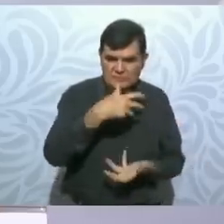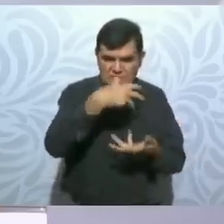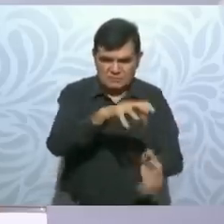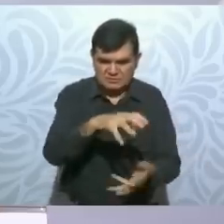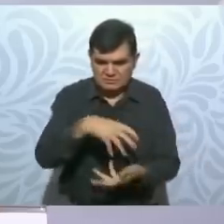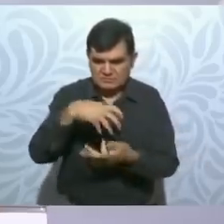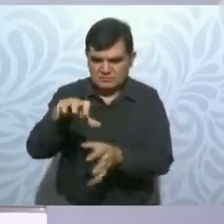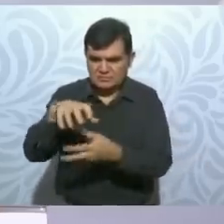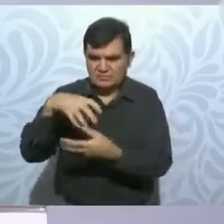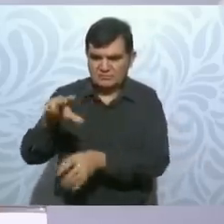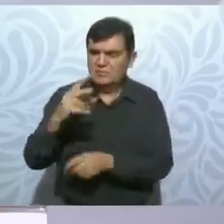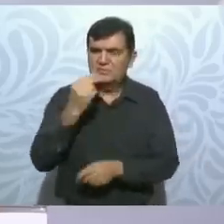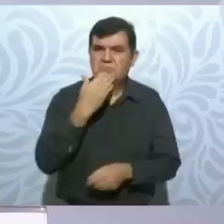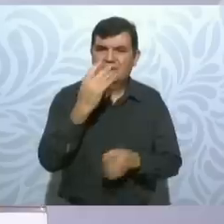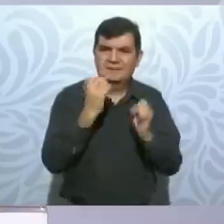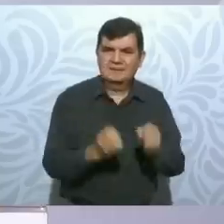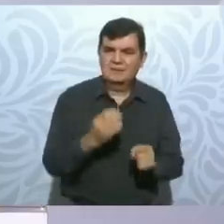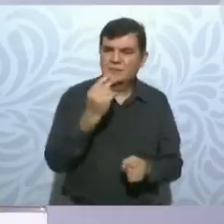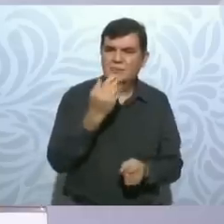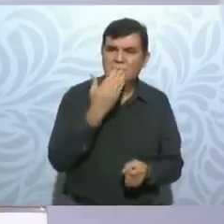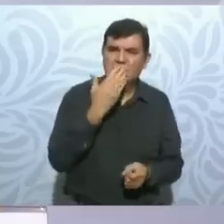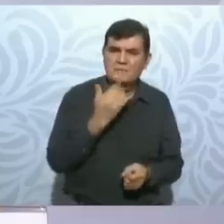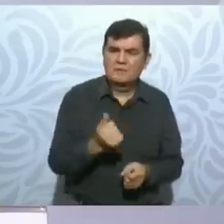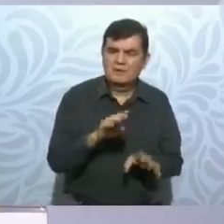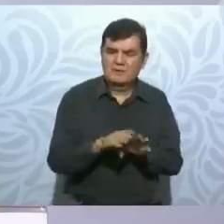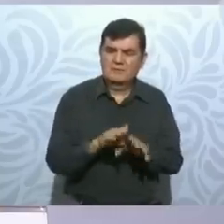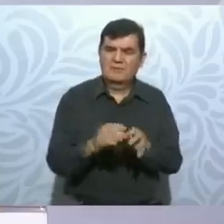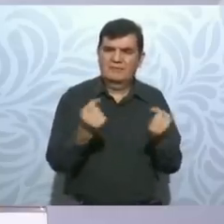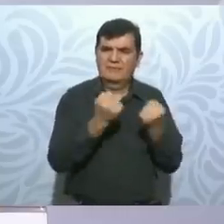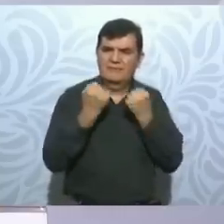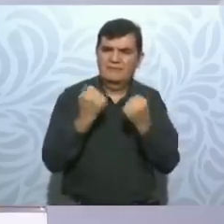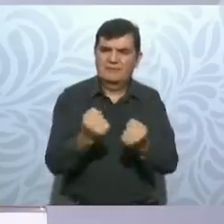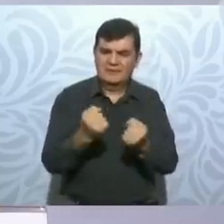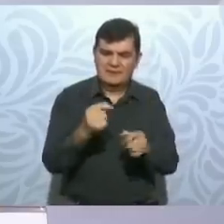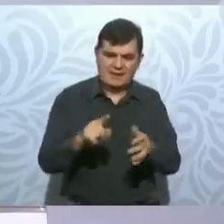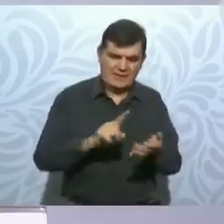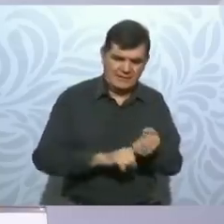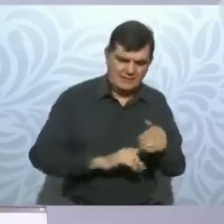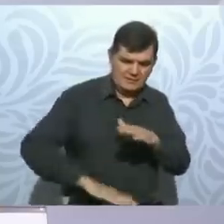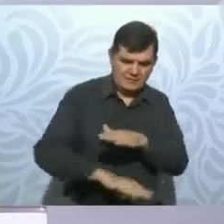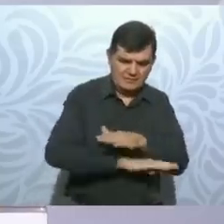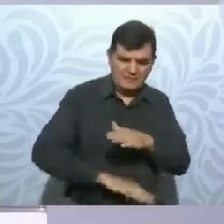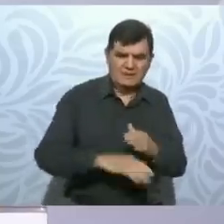bienestar no habría el fortalecimiento desde abajo de la economía de nuestra